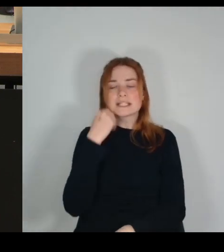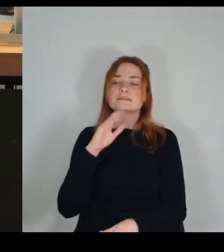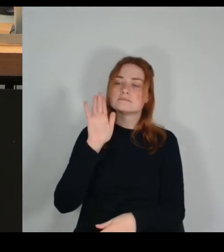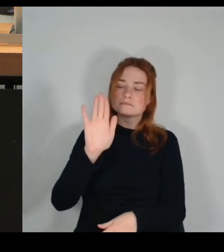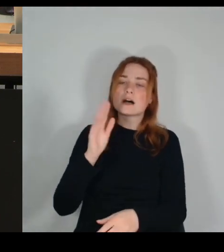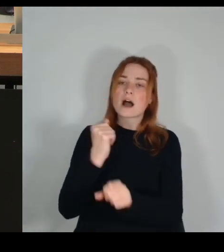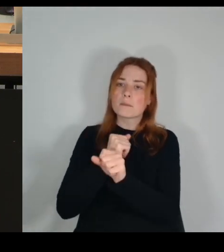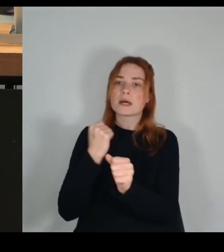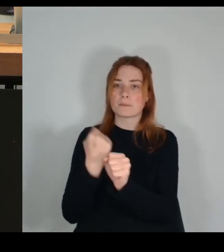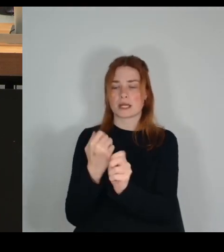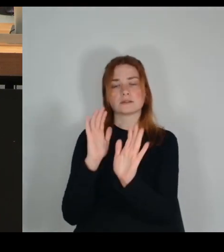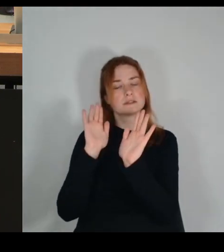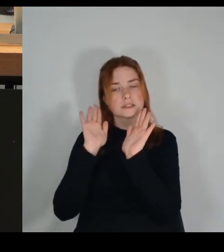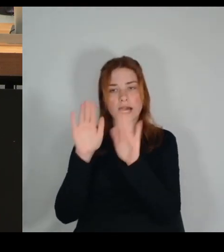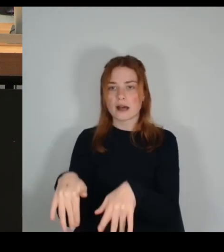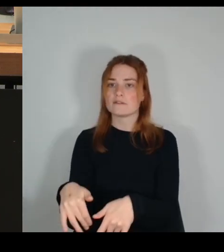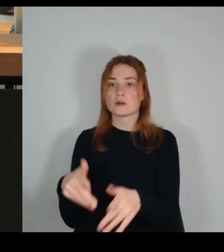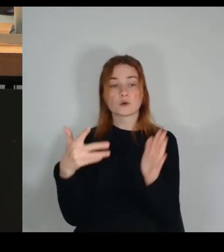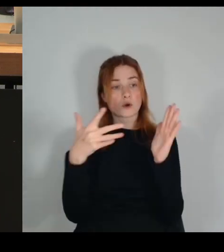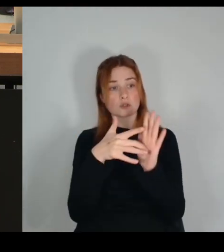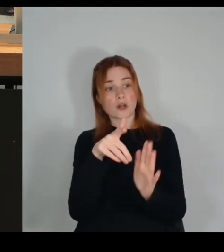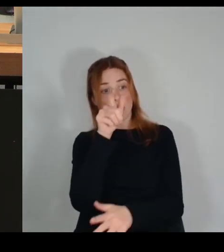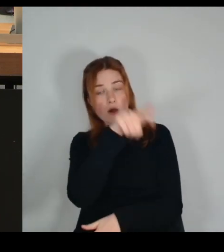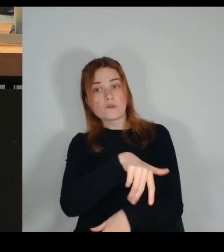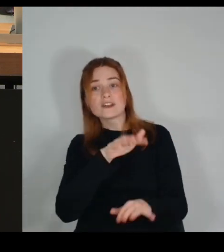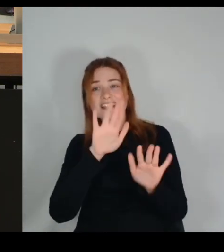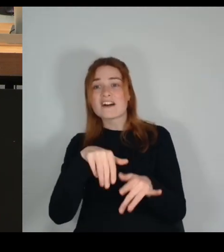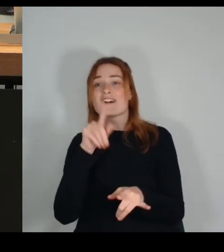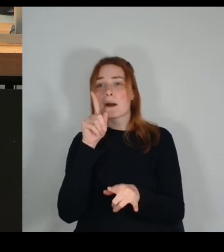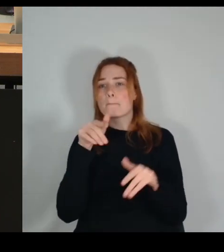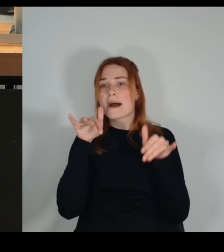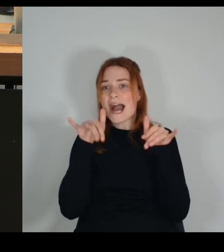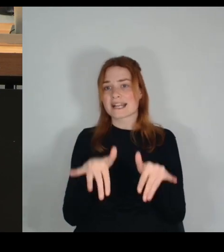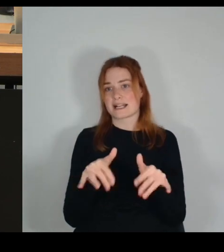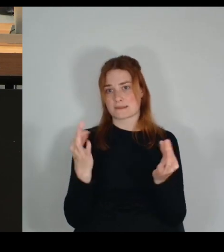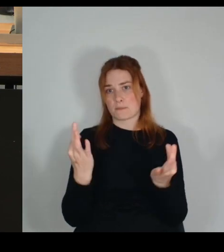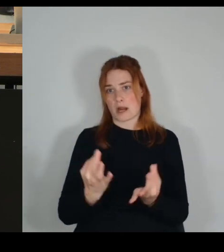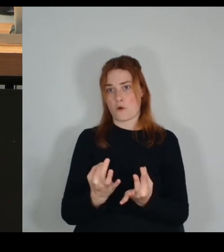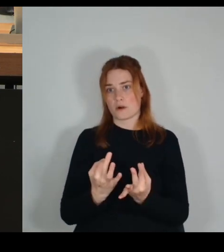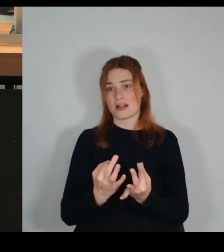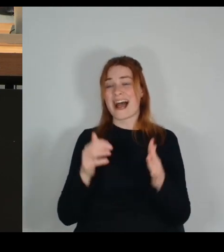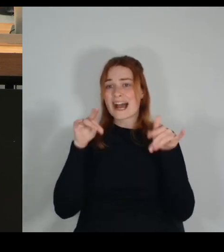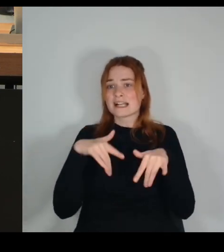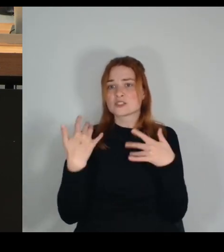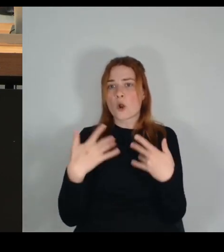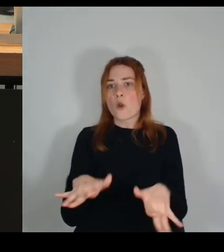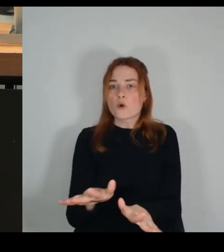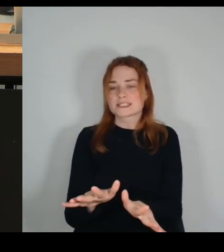Aber anlasslose Kontrollen brauchen wir nicht mehr, sondern weniger. Und deshalb sagen wir in einer freiheitlichen Demokratie Da